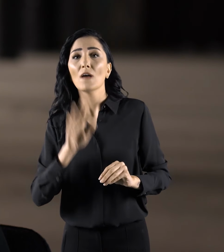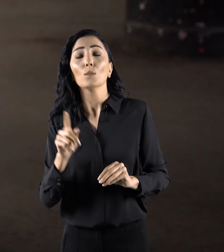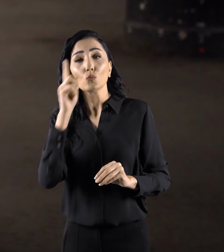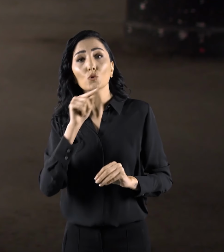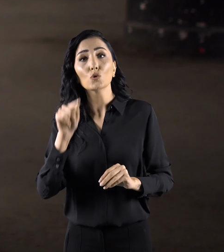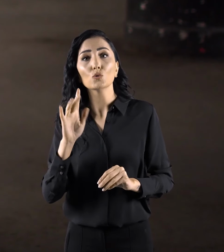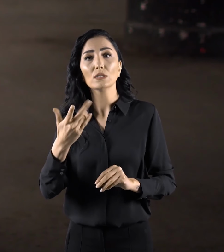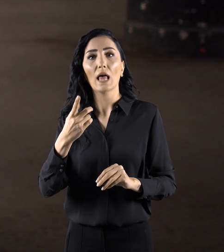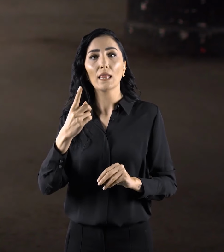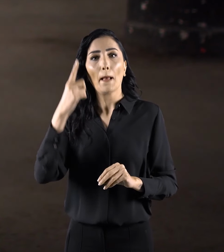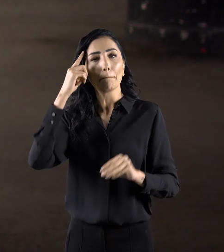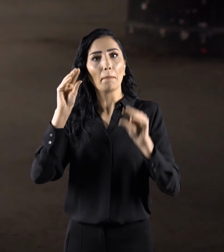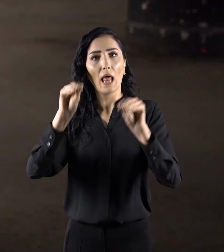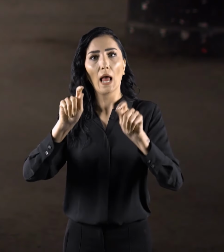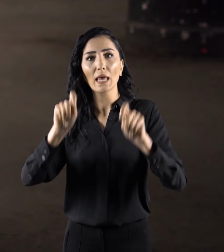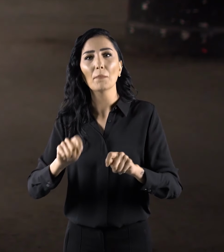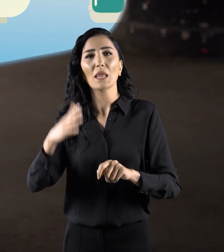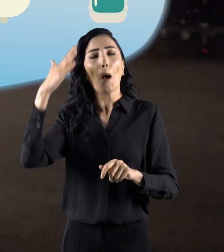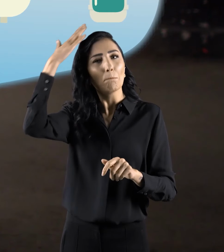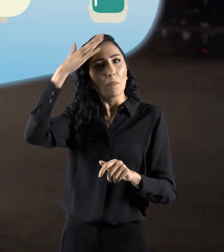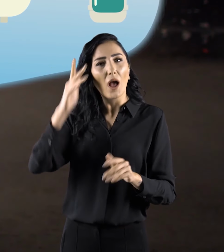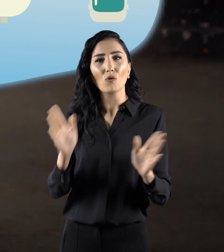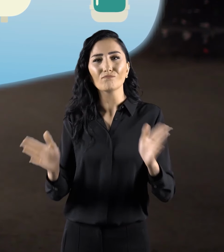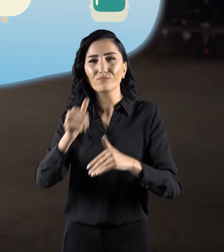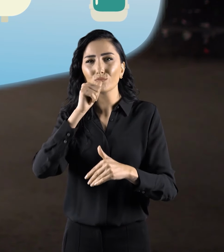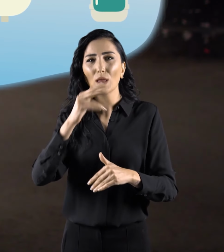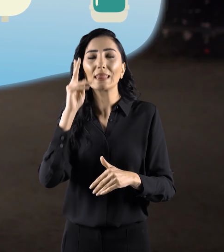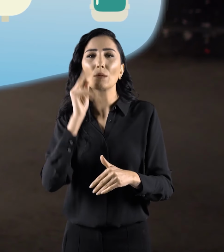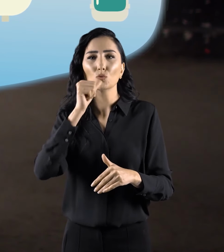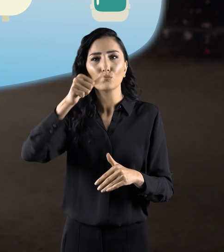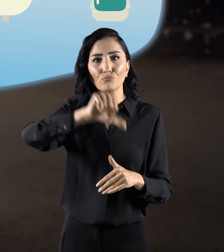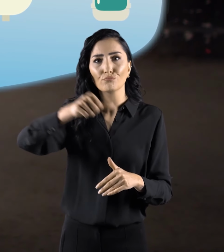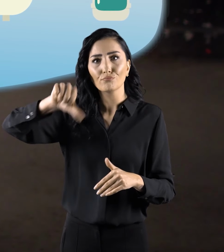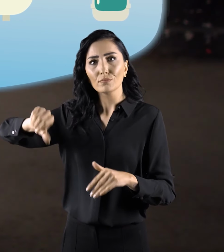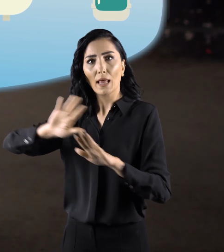Bu yüzden uyarılar yapıldığında banyo küvetimizi ve kaplarımızı temiz suyla doldurursak